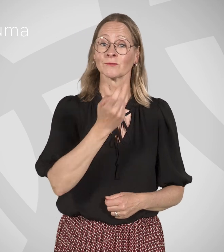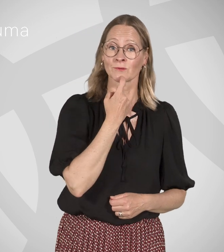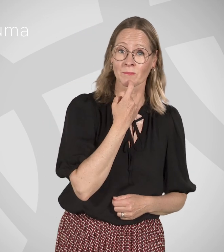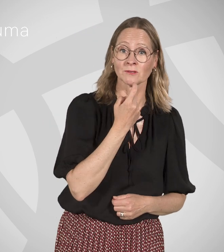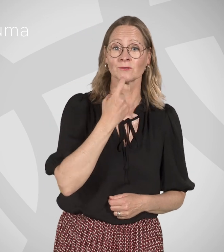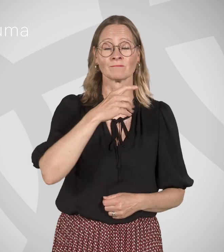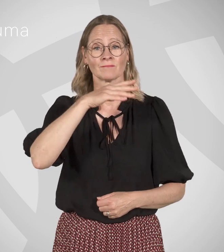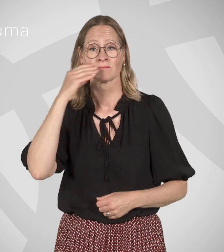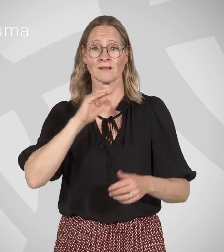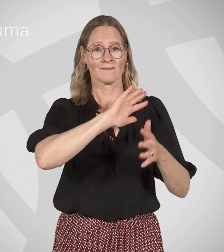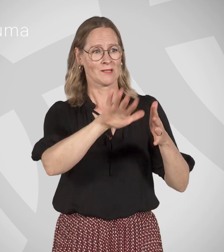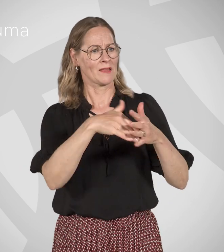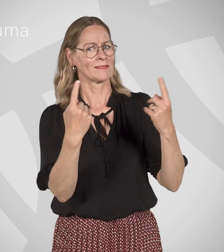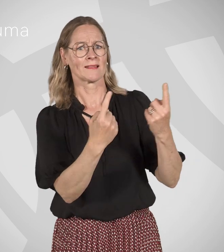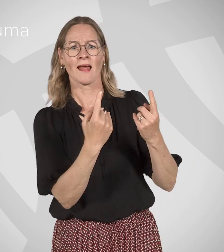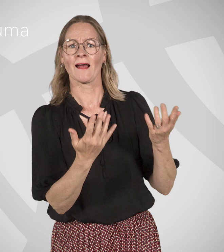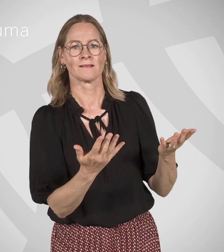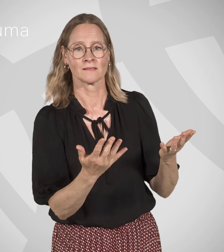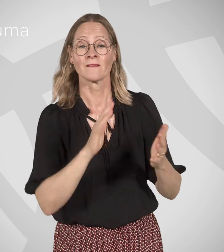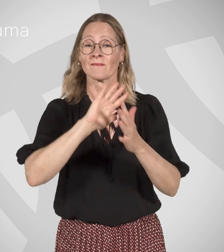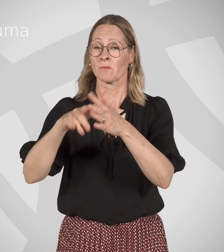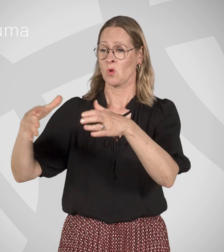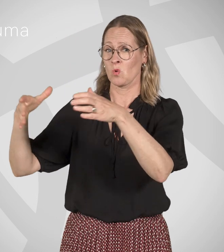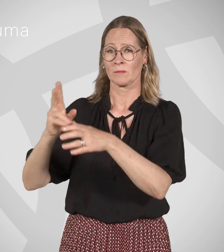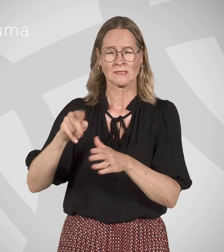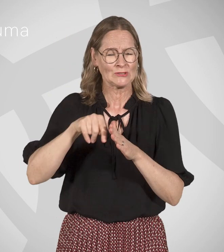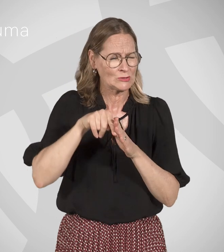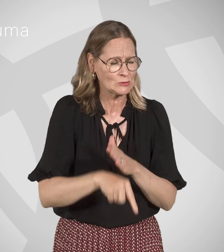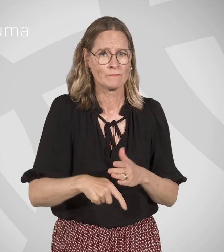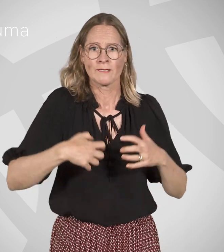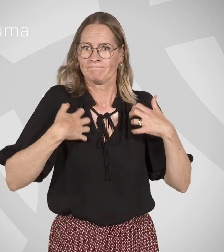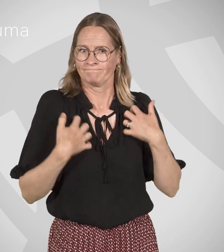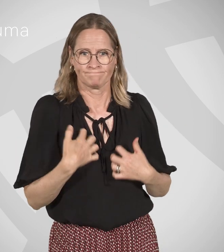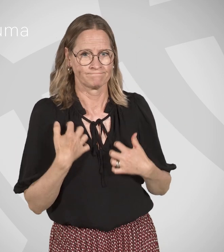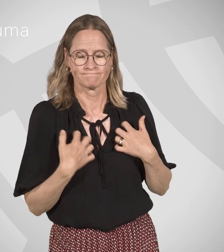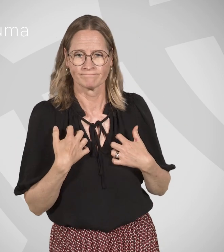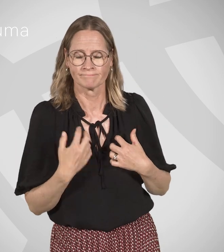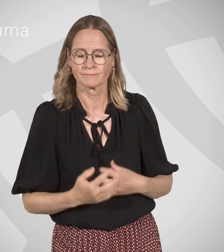Viittomakielinen yhteisö on syvästi huolissaan suomalaisen - ja suomenruotsalaisen viittomakielen tilanteesta.